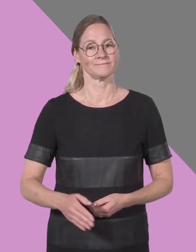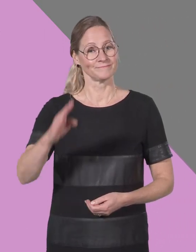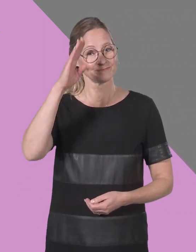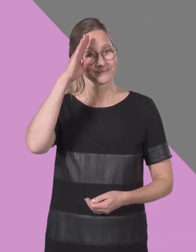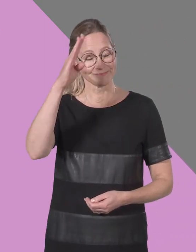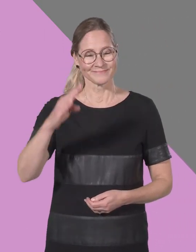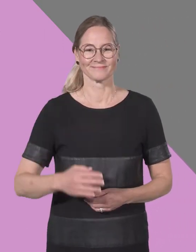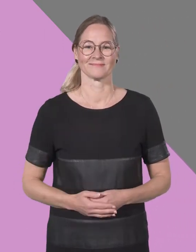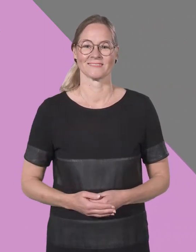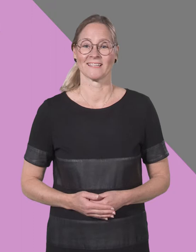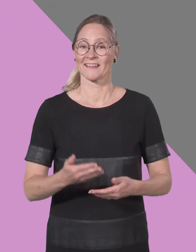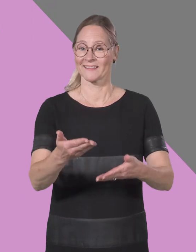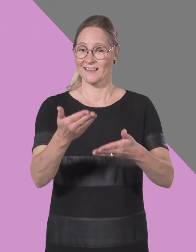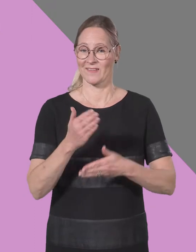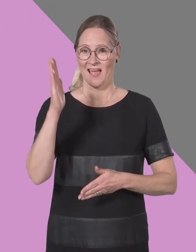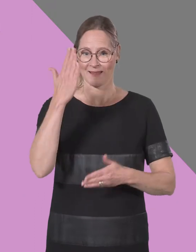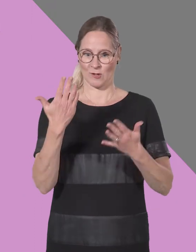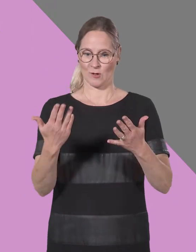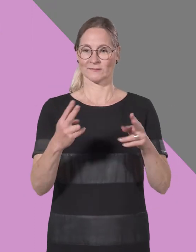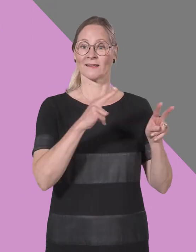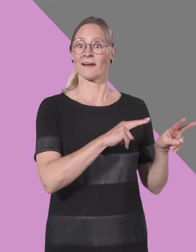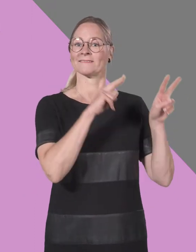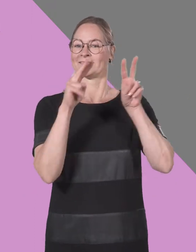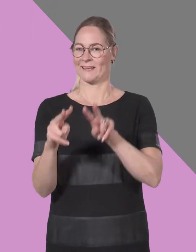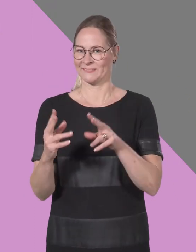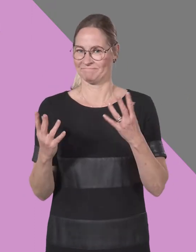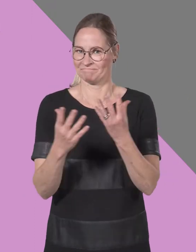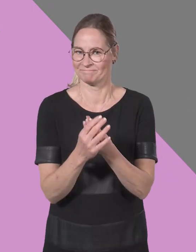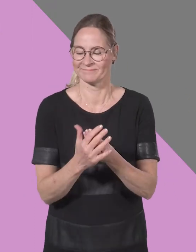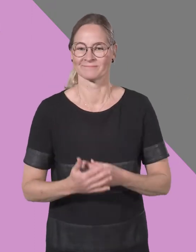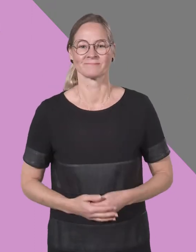Hei! Tervetuloa ajankohtaiskatsauksemme pariin.